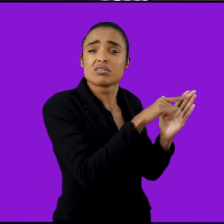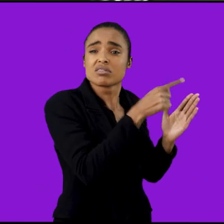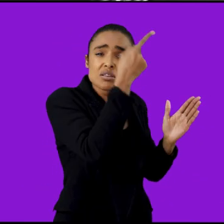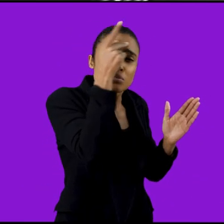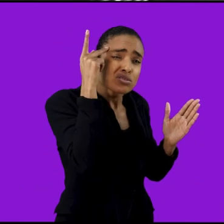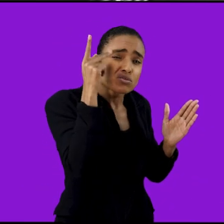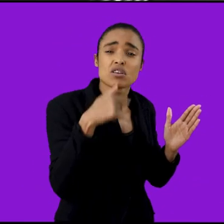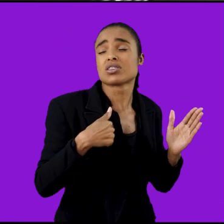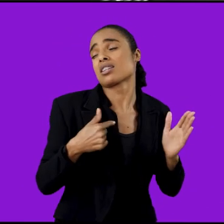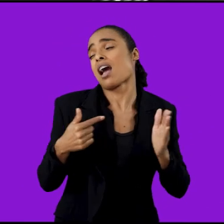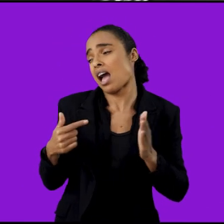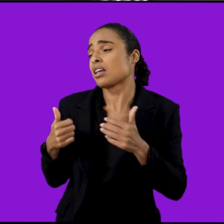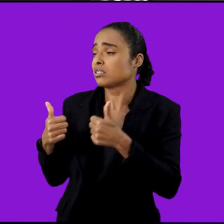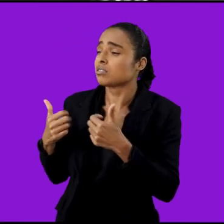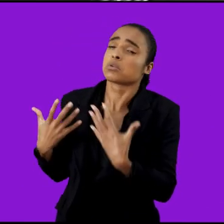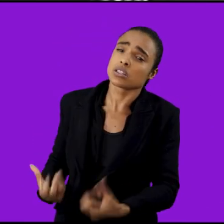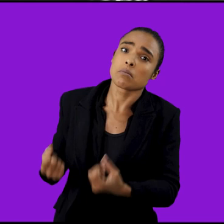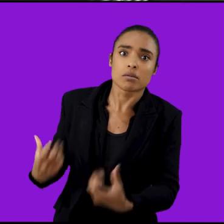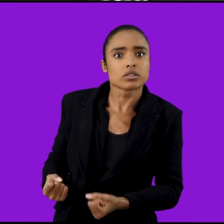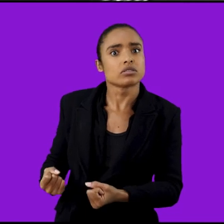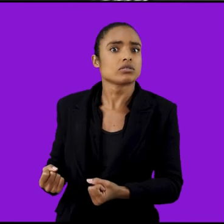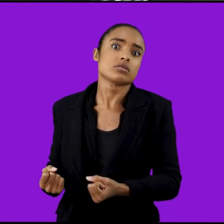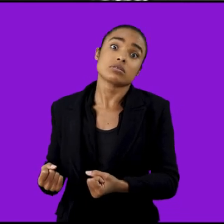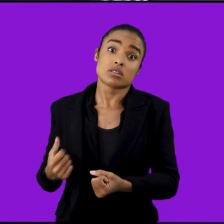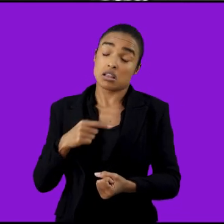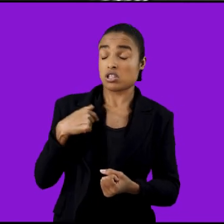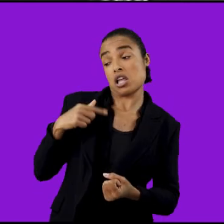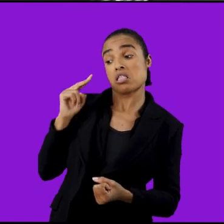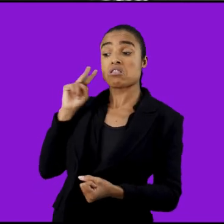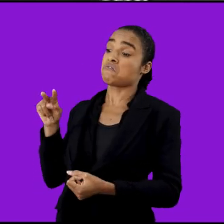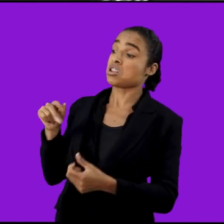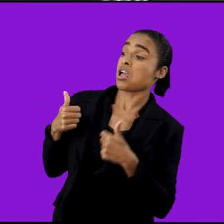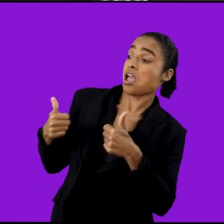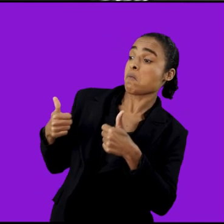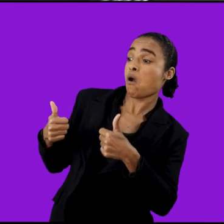grato pro resto da sua vida… Pro resto da sua vida… Por aquela merreca, né? É. Sendo cordato, né? Cordial. “Não tão